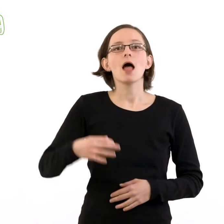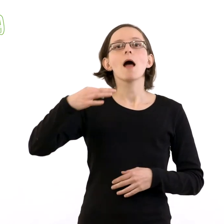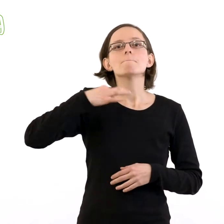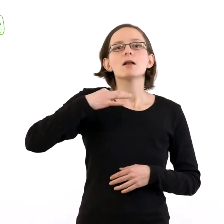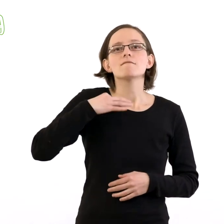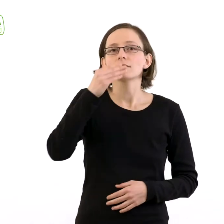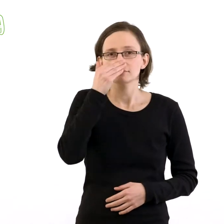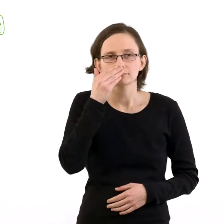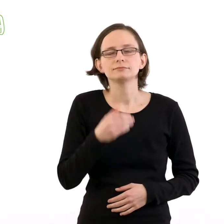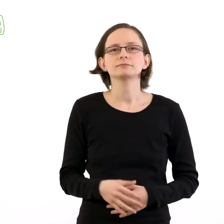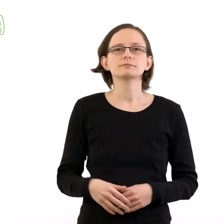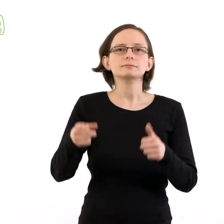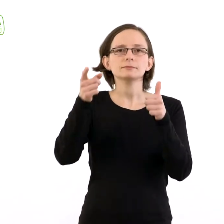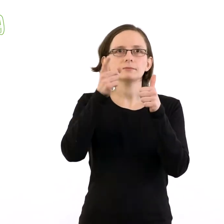Źródłami środków prywatnych mogą być: